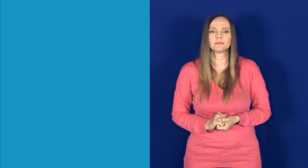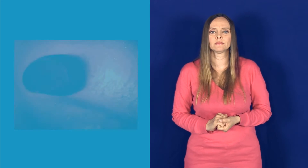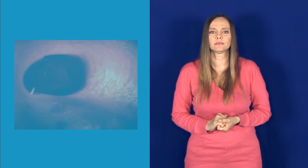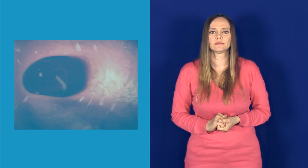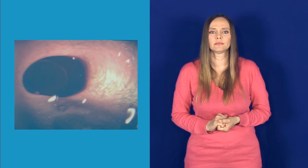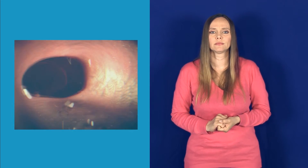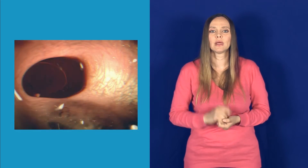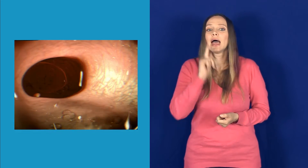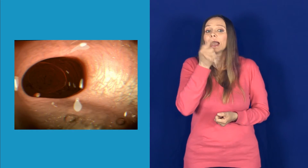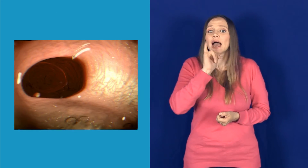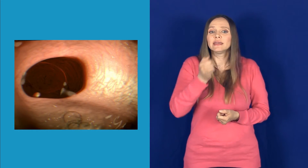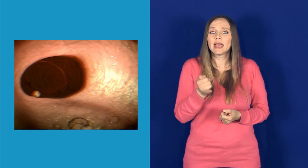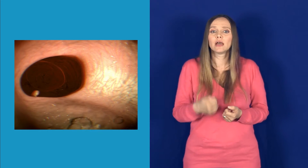Kaj je črevesni polip?